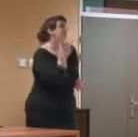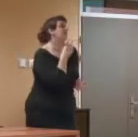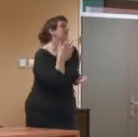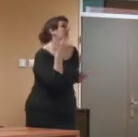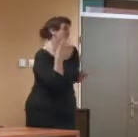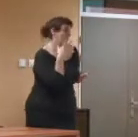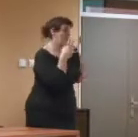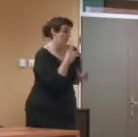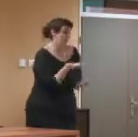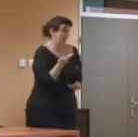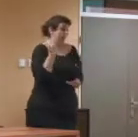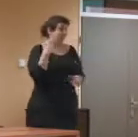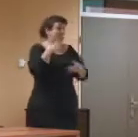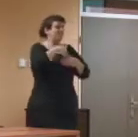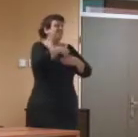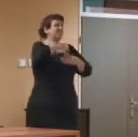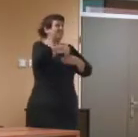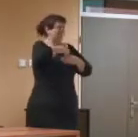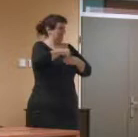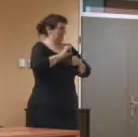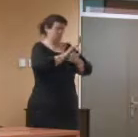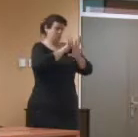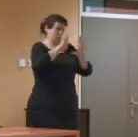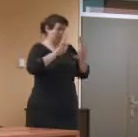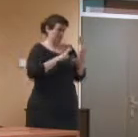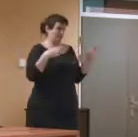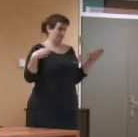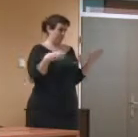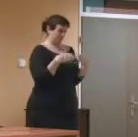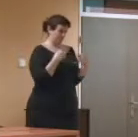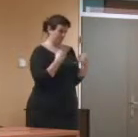una parte, y a veces muy fuerte, de lo que había detrás.